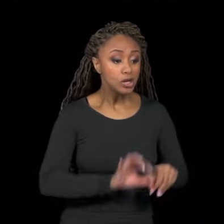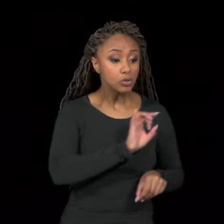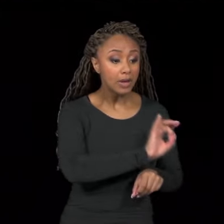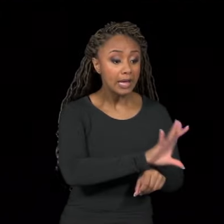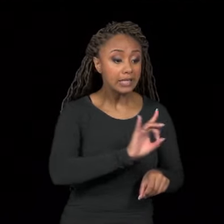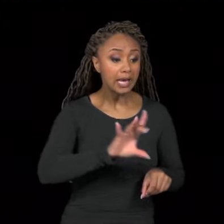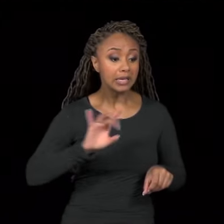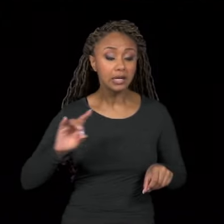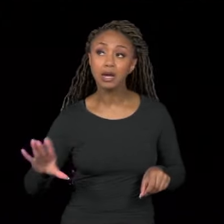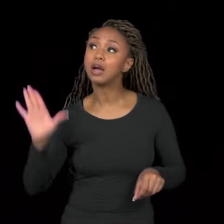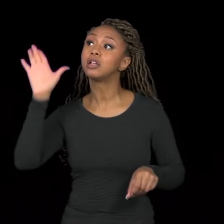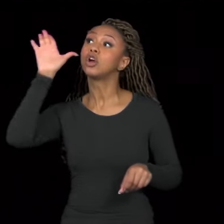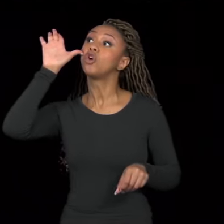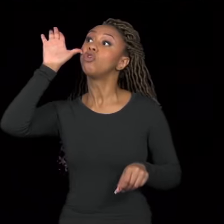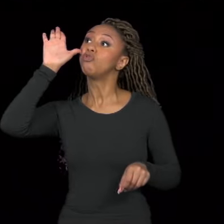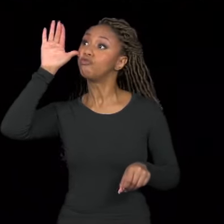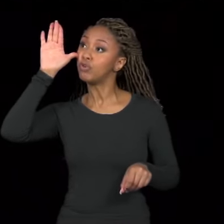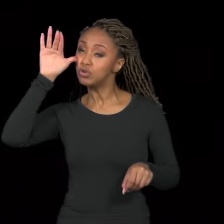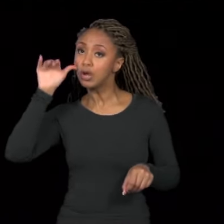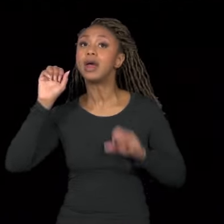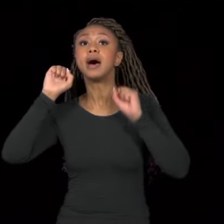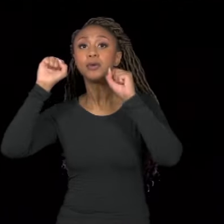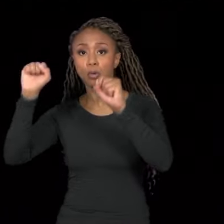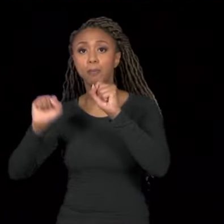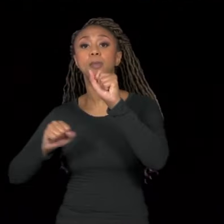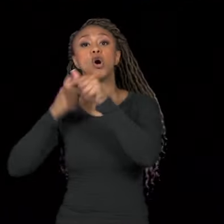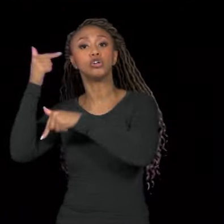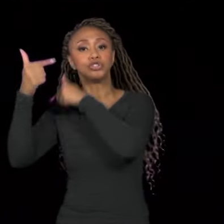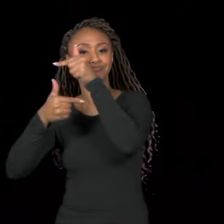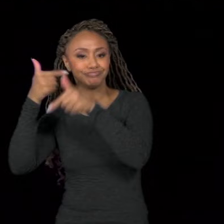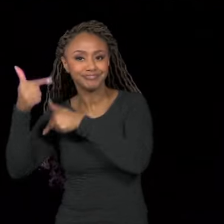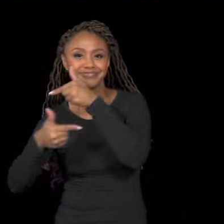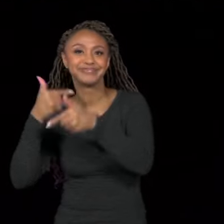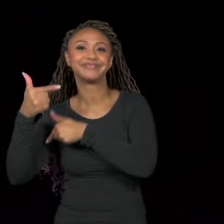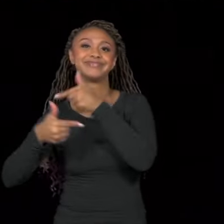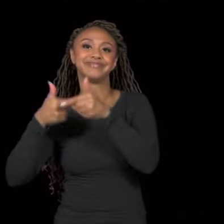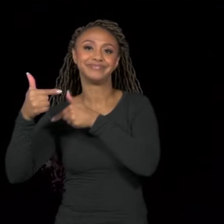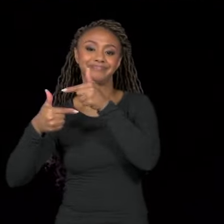TER MUITOS FUNCIONÁRIOS. CADA FUNCIONÁRIO, MUITOS PROJETOS E CADA PROJETO, MUITOS FUNCIONÁRIOS.